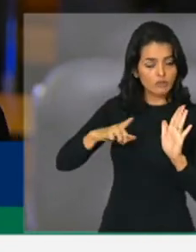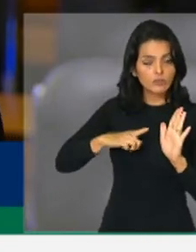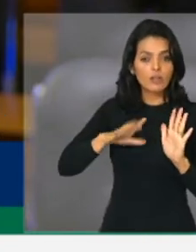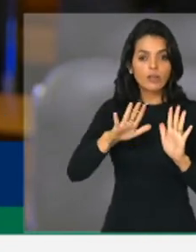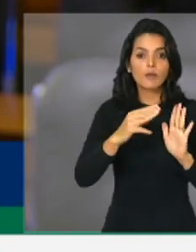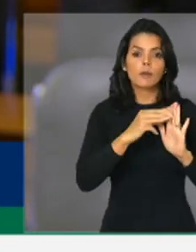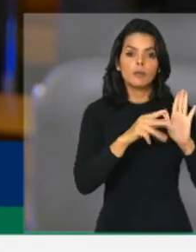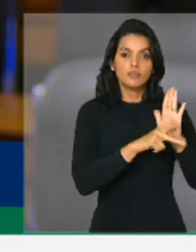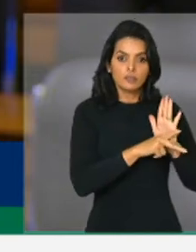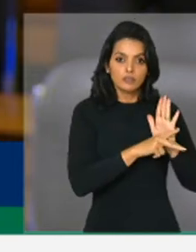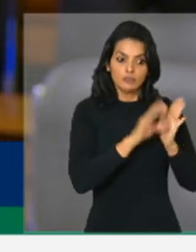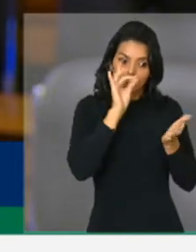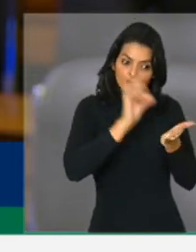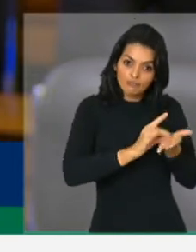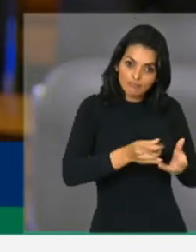PORQUE AS GARANTIAS QUE FORAM DADAS PARA OS EMPRÀSTIMOS...